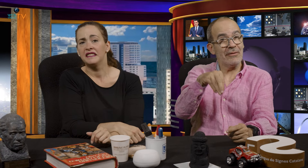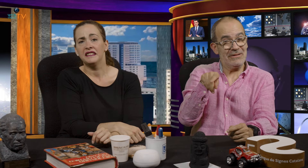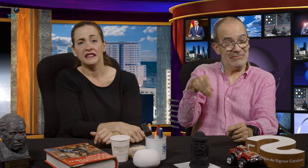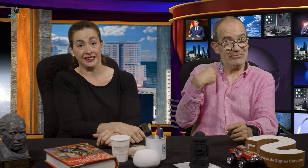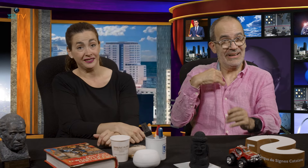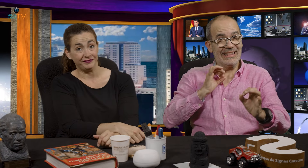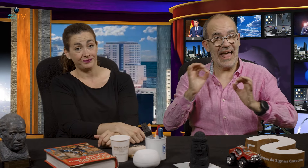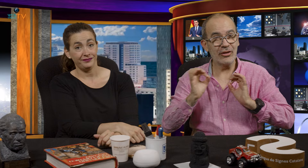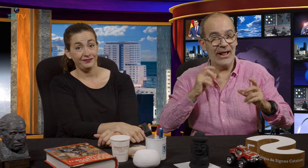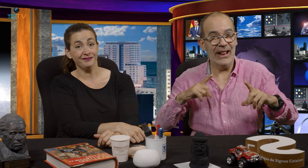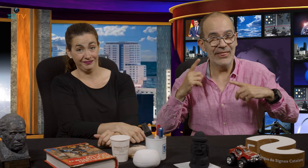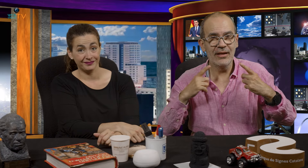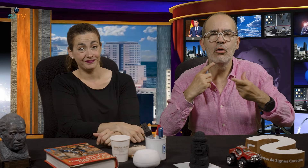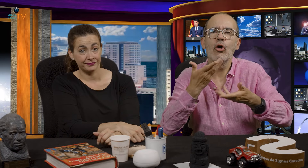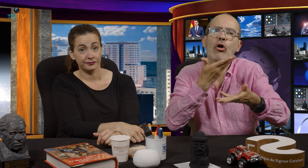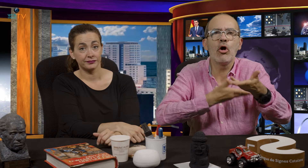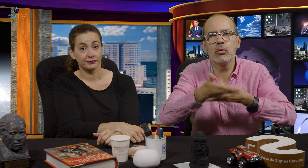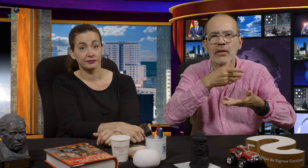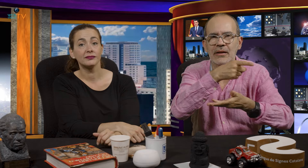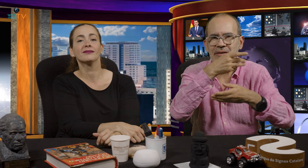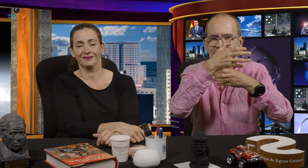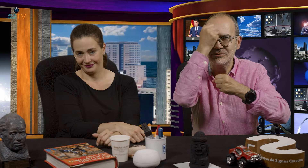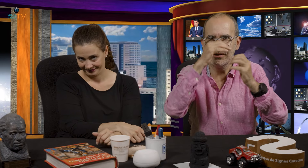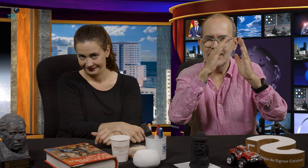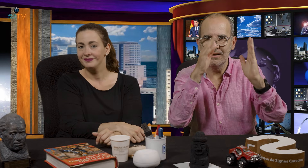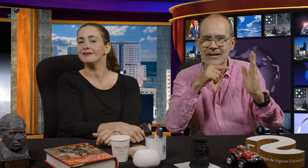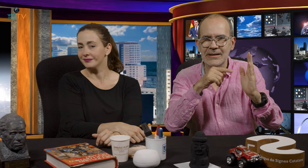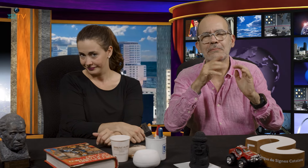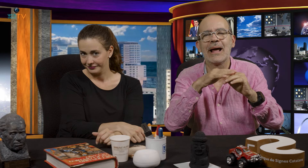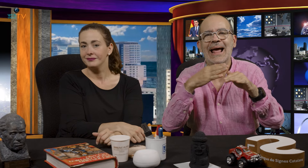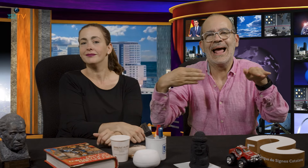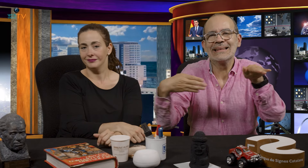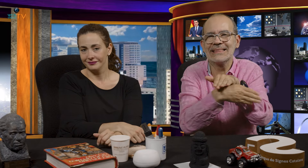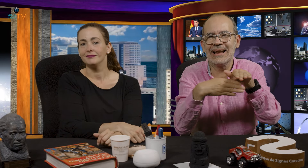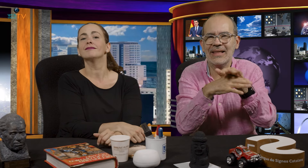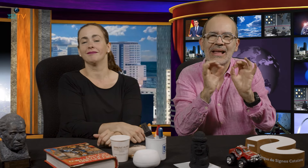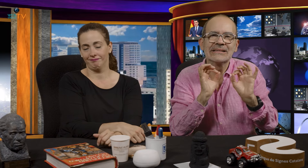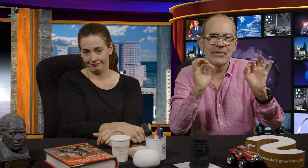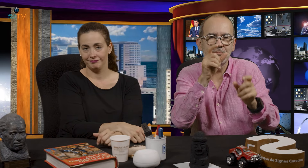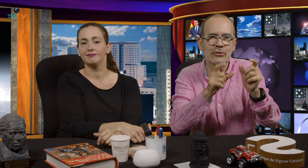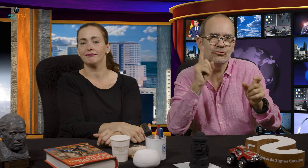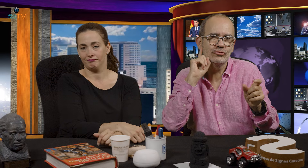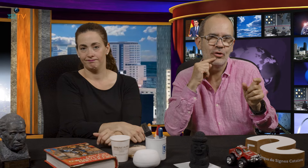Sí. Además, el Teatro el Liceu colaboró con FESOCA para gestionar entradas especiales para personas sordas,